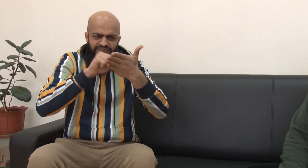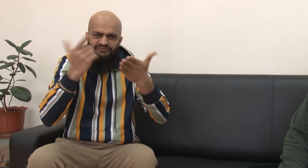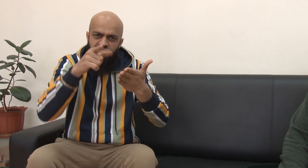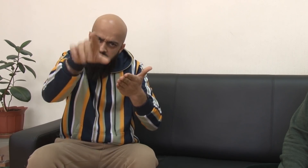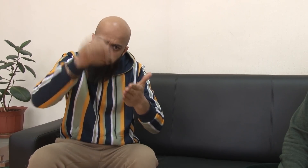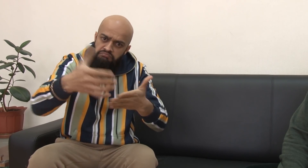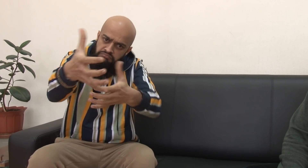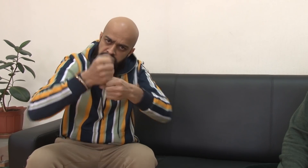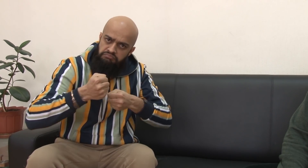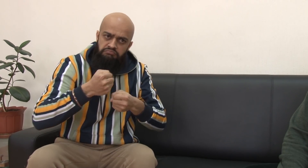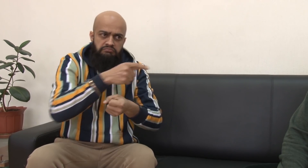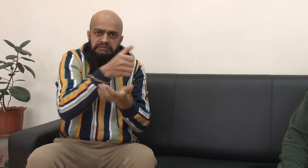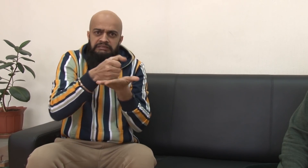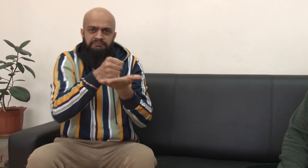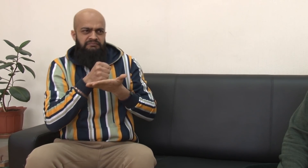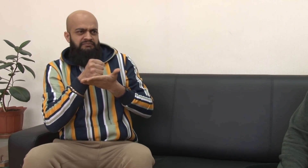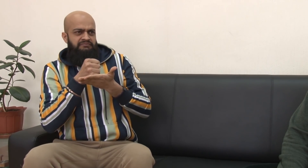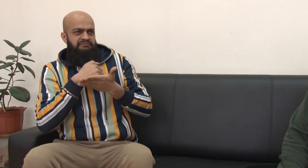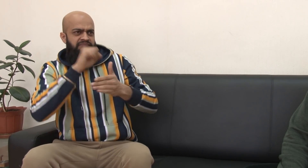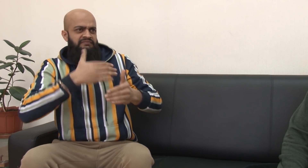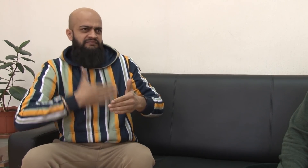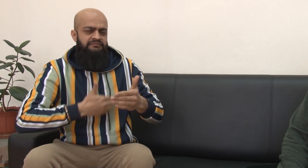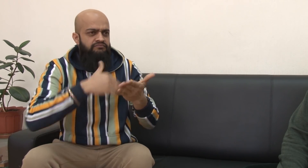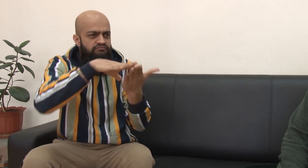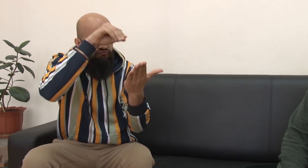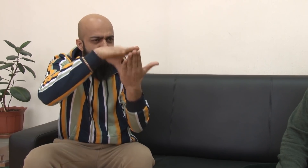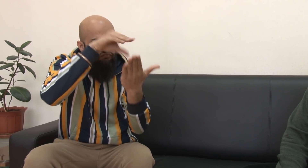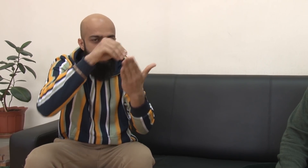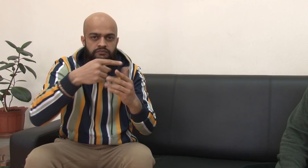Он предложил мне пойти к нему, чтобы позаниматься и заодно поучиться.